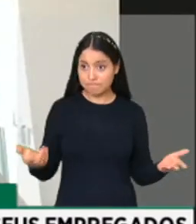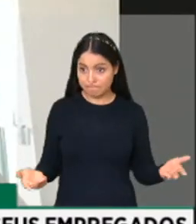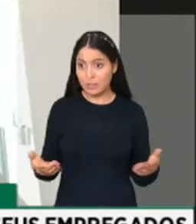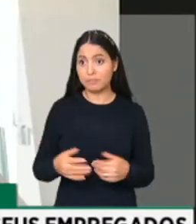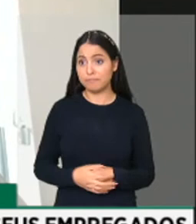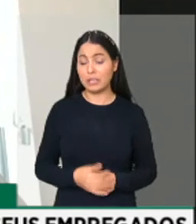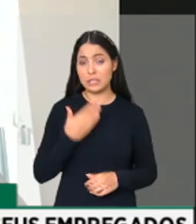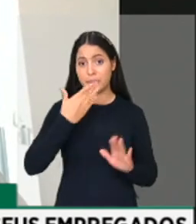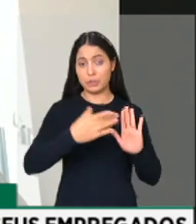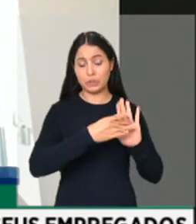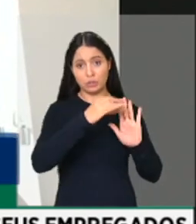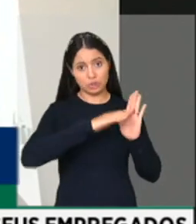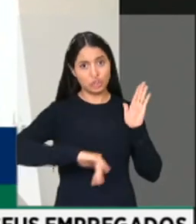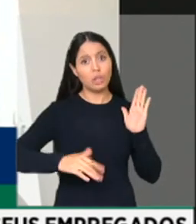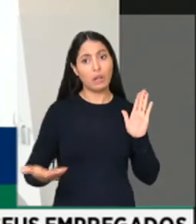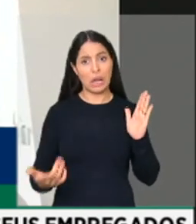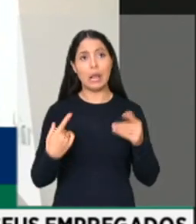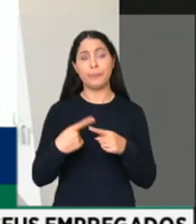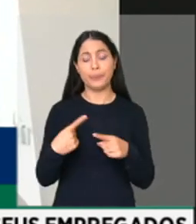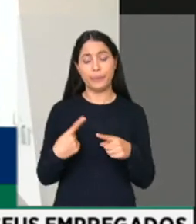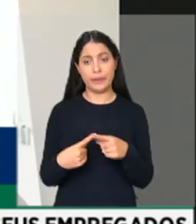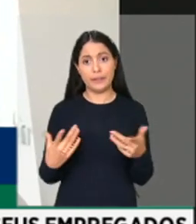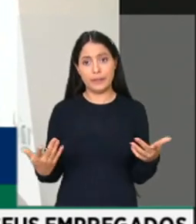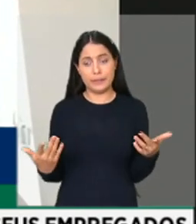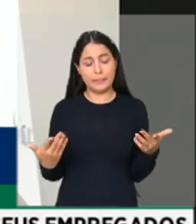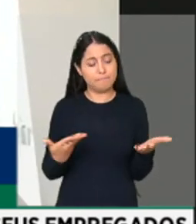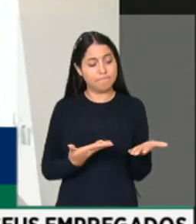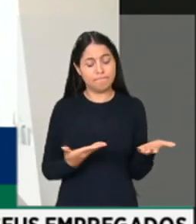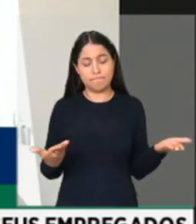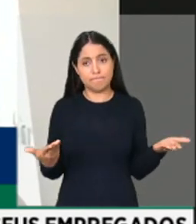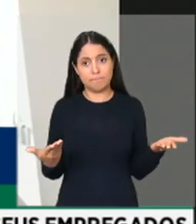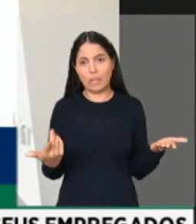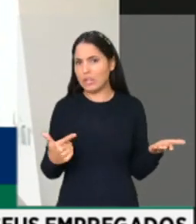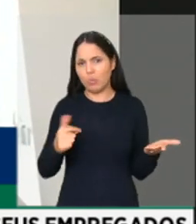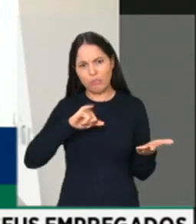NATURALMENTE ENCAMINHA SIM É RETIRADA DE PAUTA, CONSIDERANDO QUE NÃO HÁ NENHUMA JUSTIFICATIVA PARA